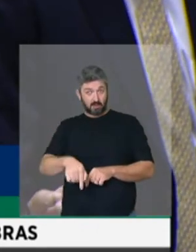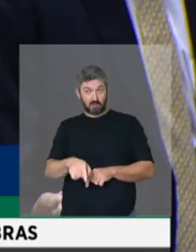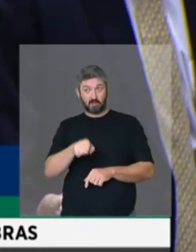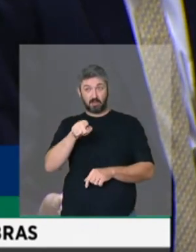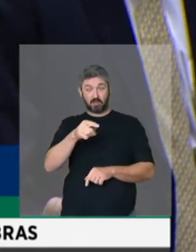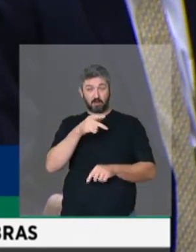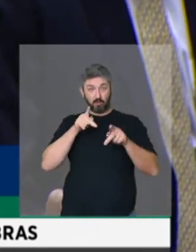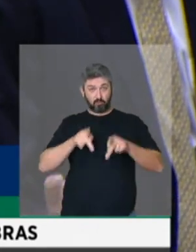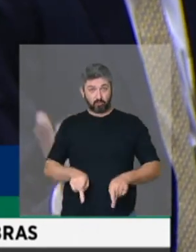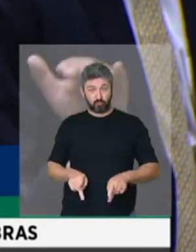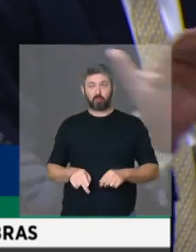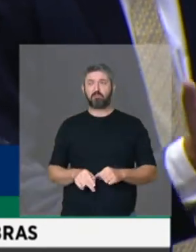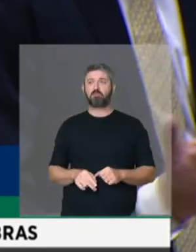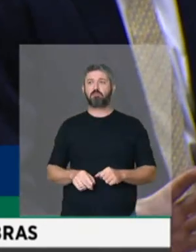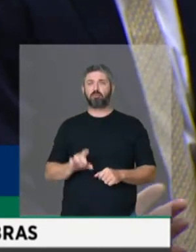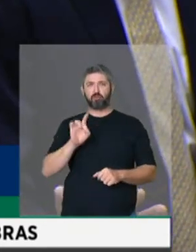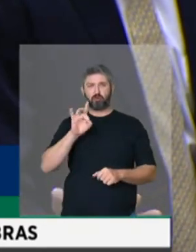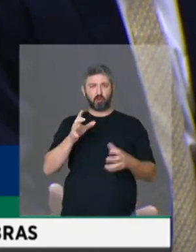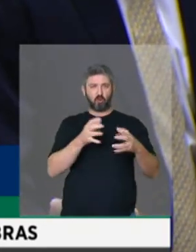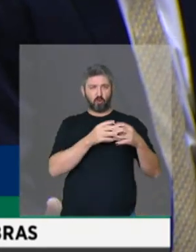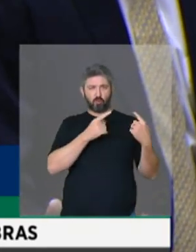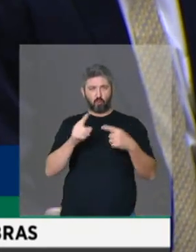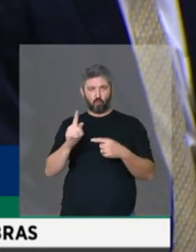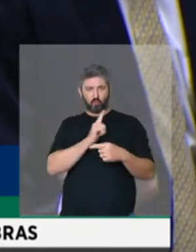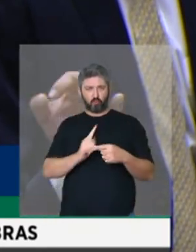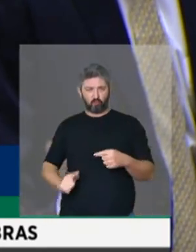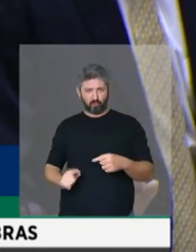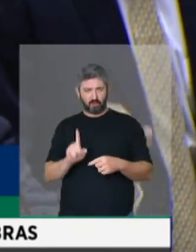ISSO QUE A GENTE DIZ QUE A PRIVATIZAÇÃO SIGNIFICA